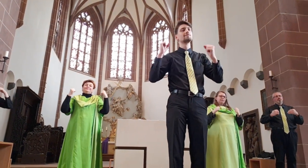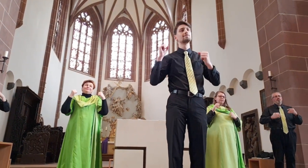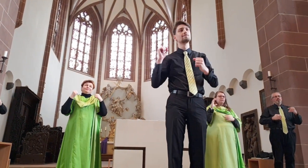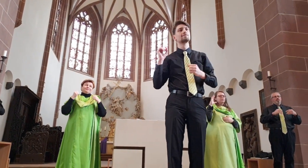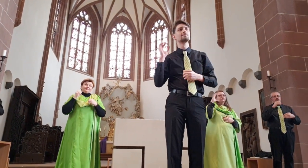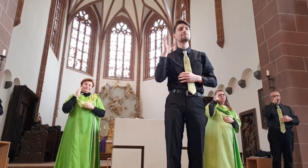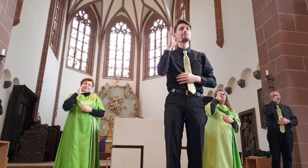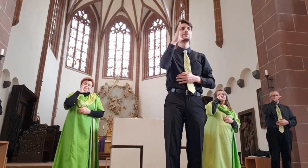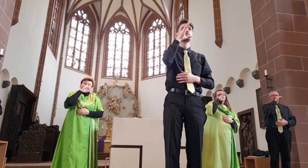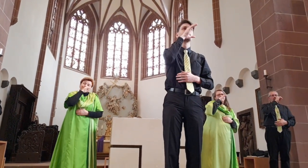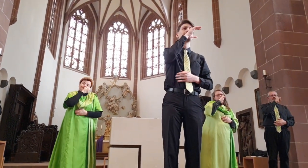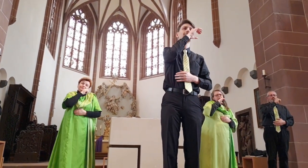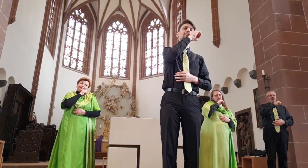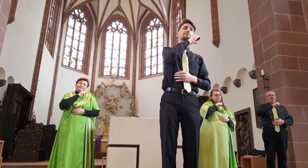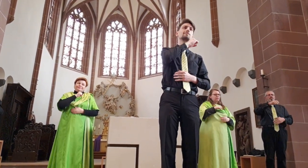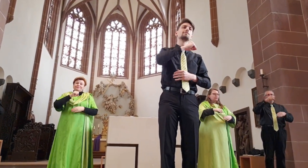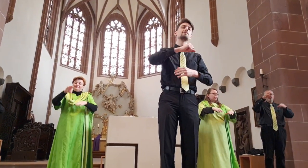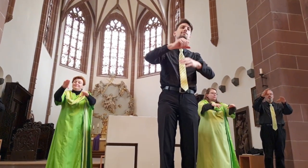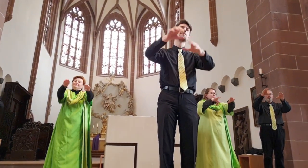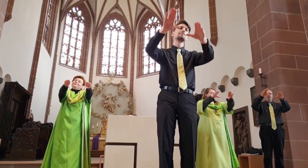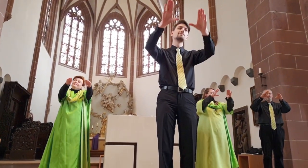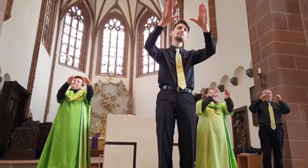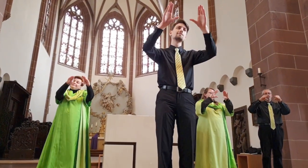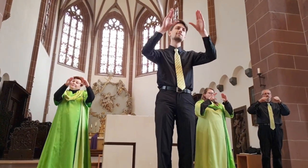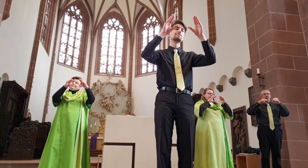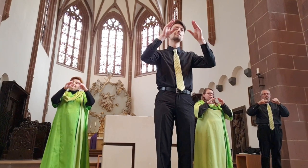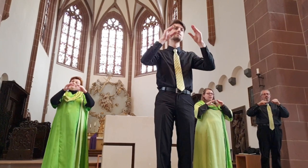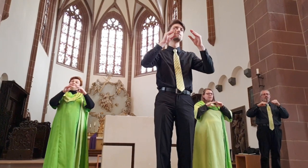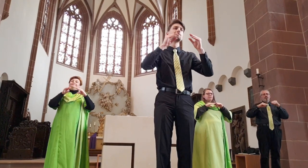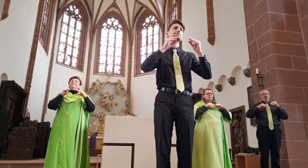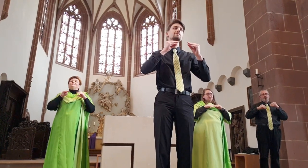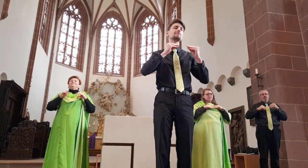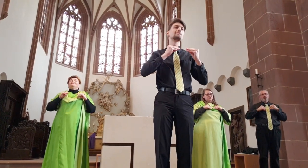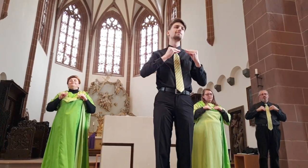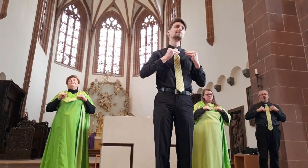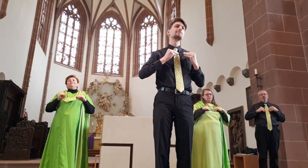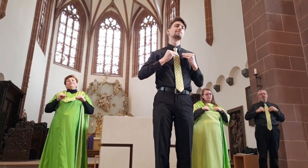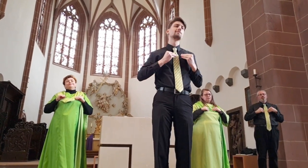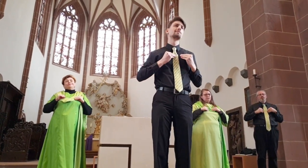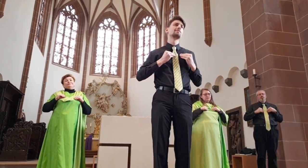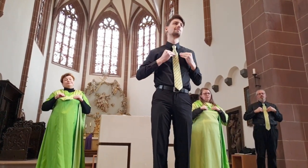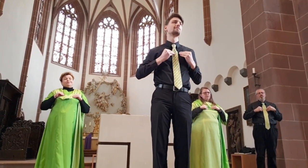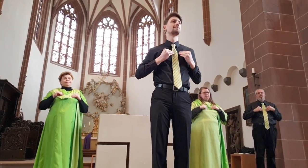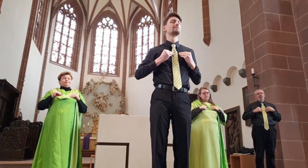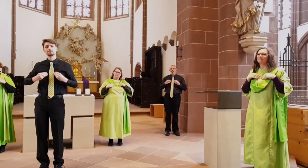Ich möchte auf dein Schweigen achten,